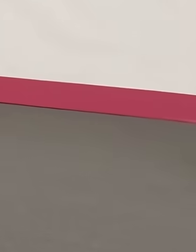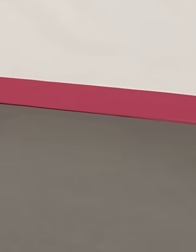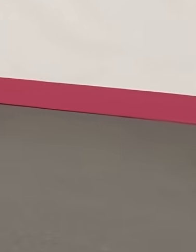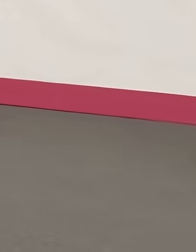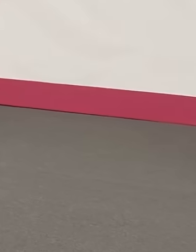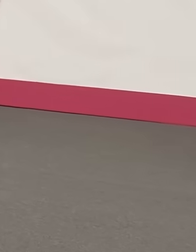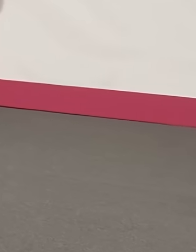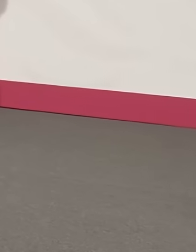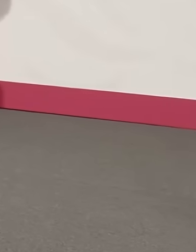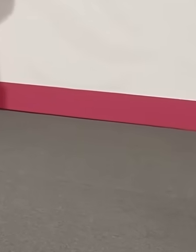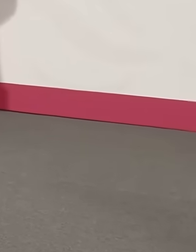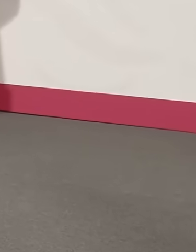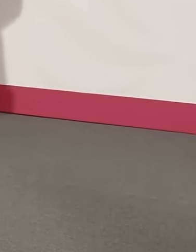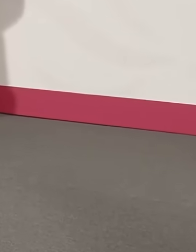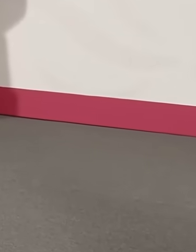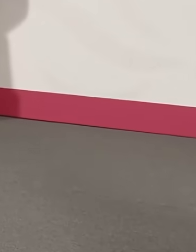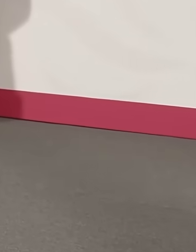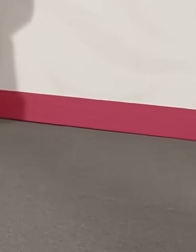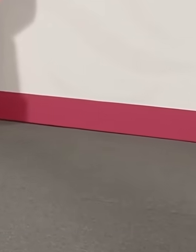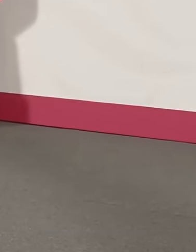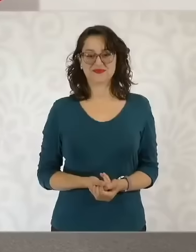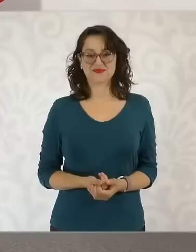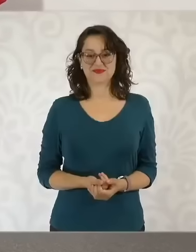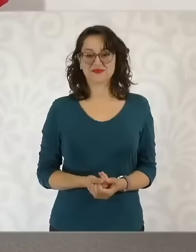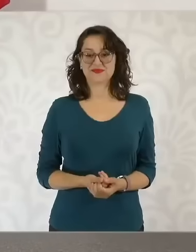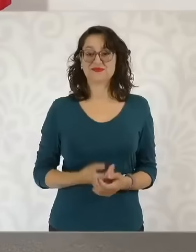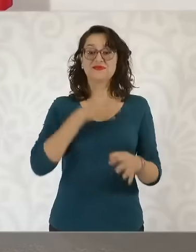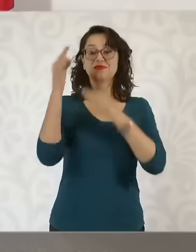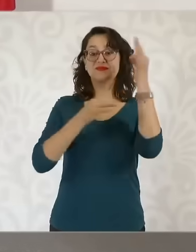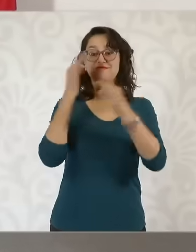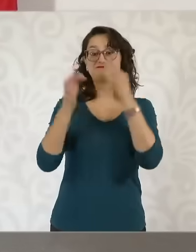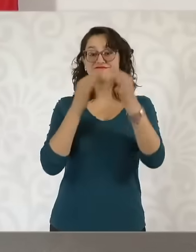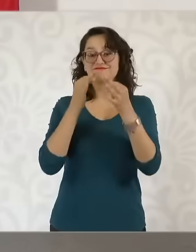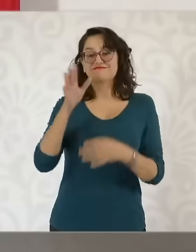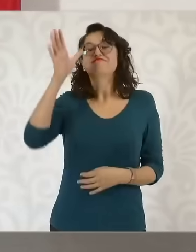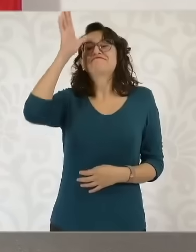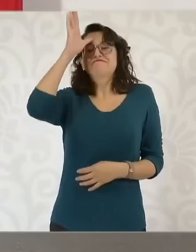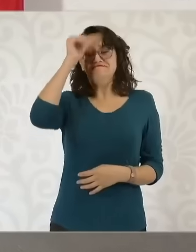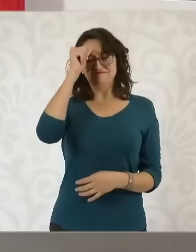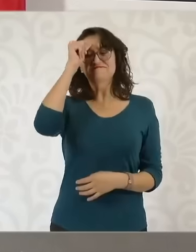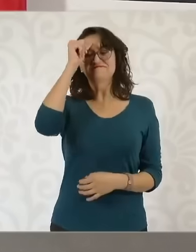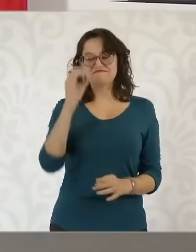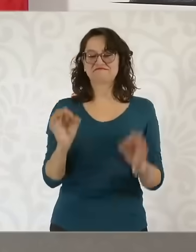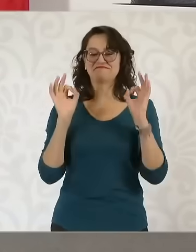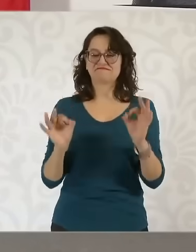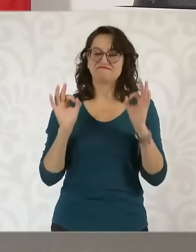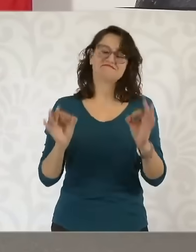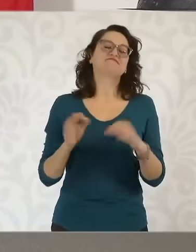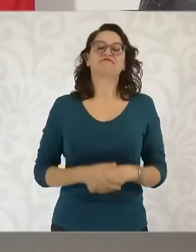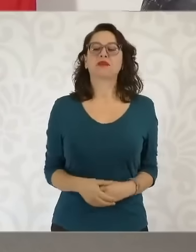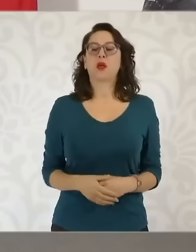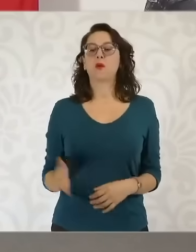Pues logramos un buen acuerdo. [Aplausos] Buenos días a todos, a todas. Siéntense, por favor.